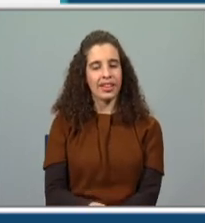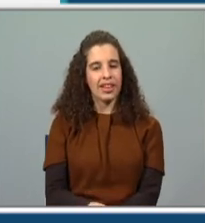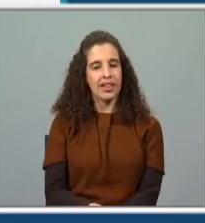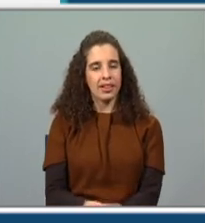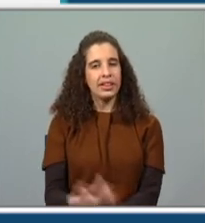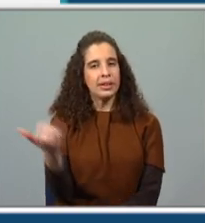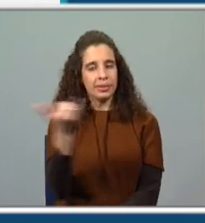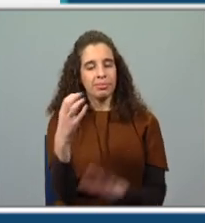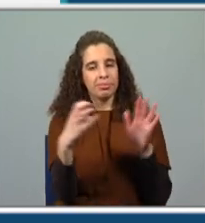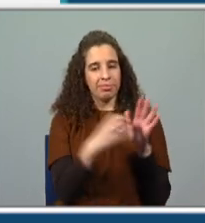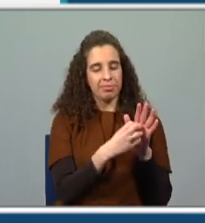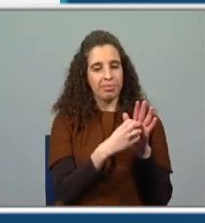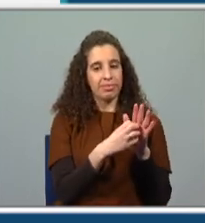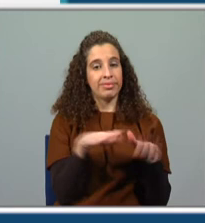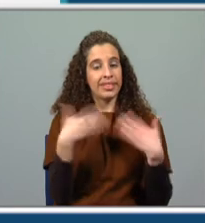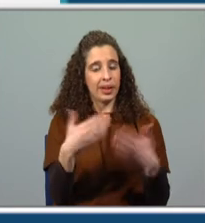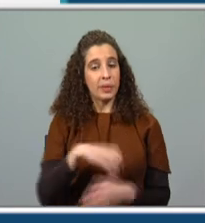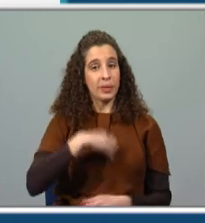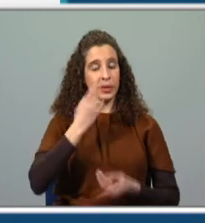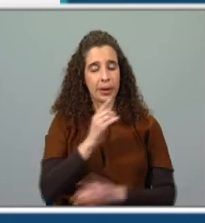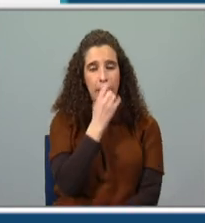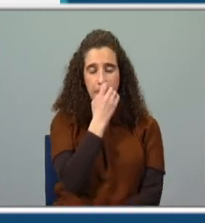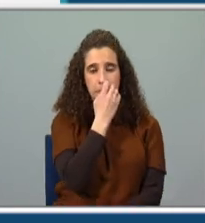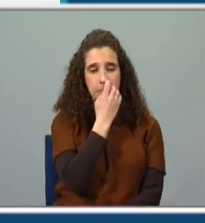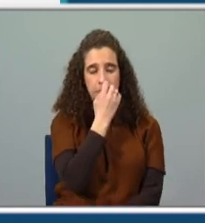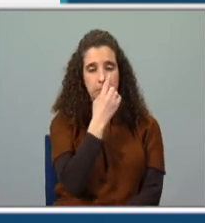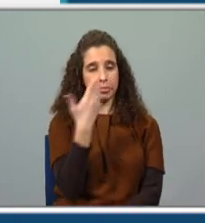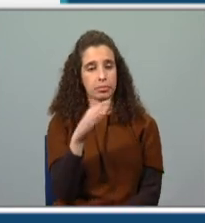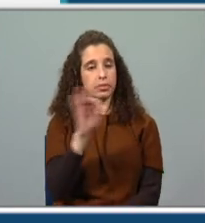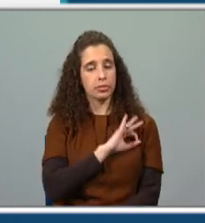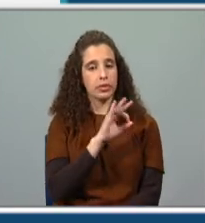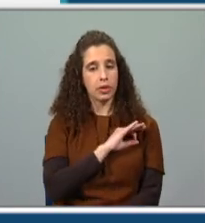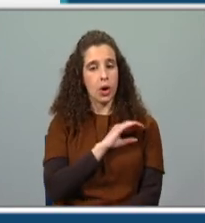mais para a segunda então queria dizer que primeiro senhor seria 到第二個所以我想說誰是第一位領主